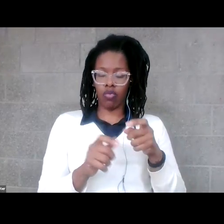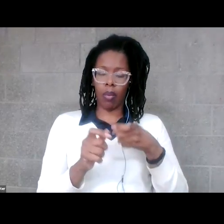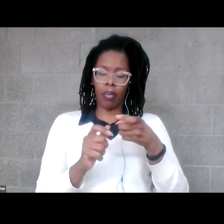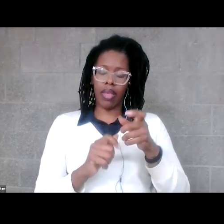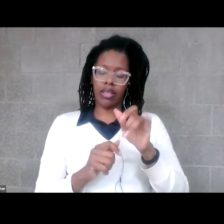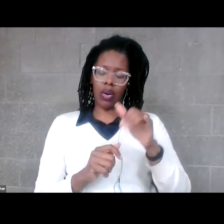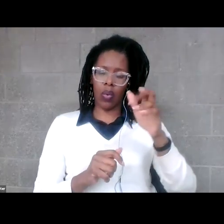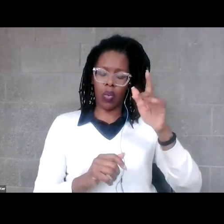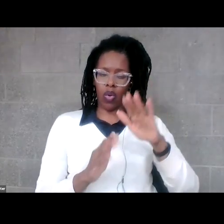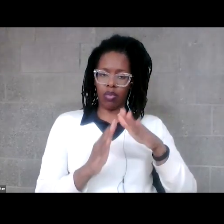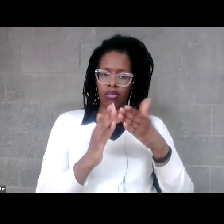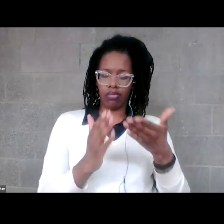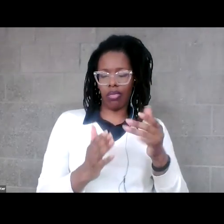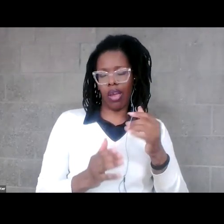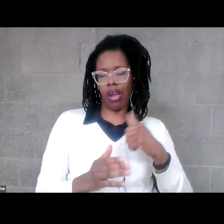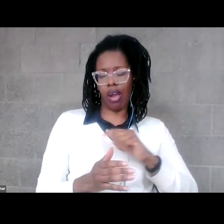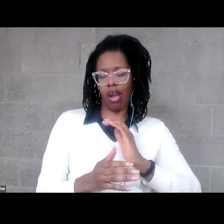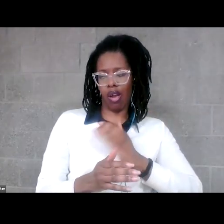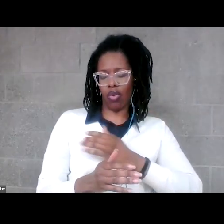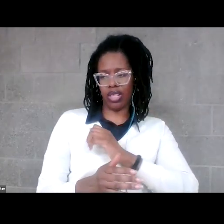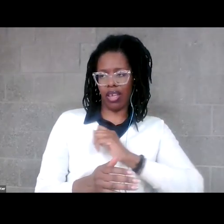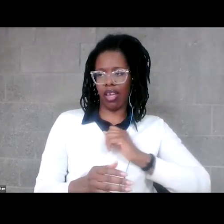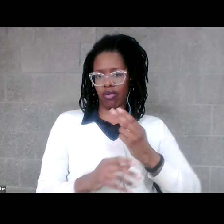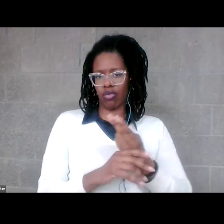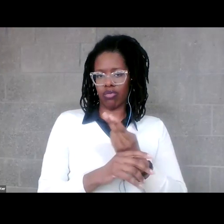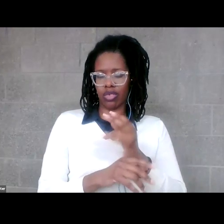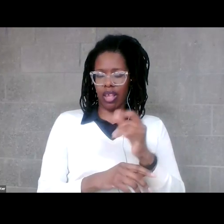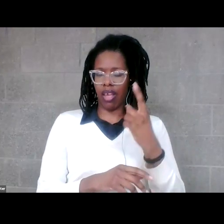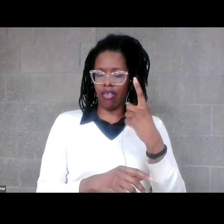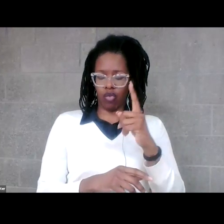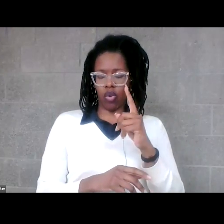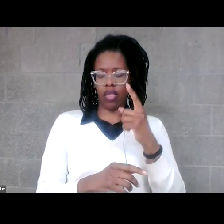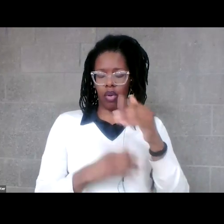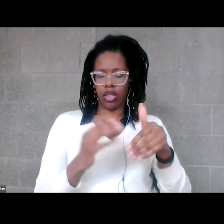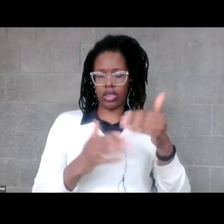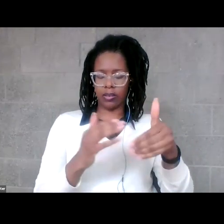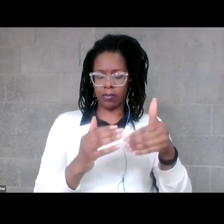en nuestro proceso de adjudicación de discapacidad. Voy a continuar con la diapositiva número 26.